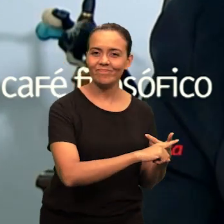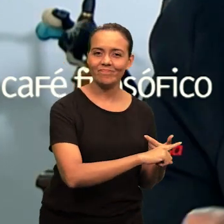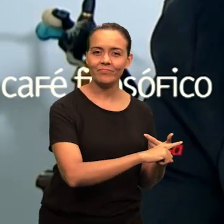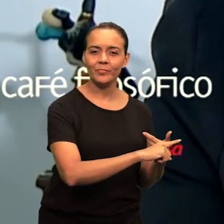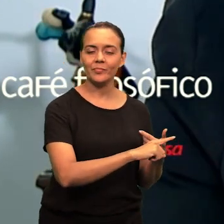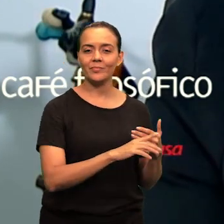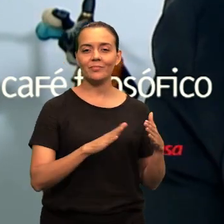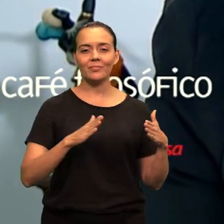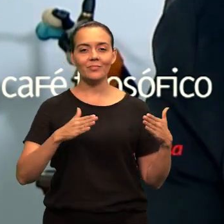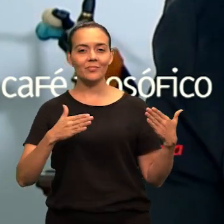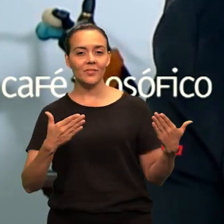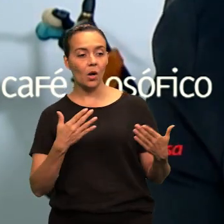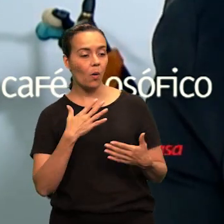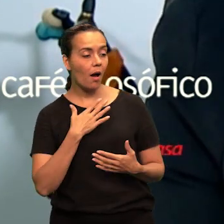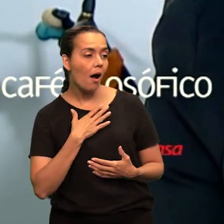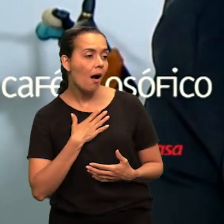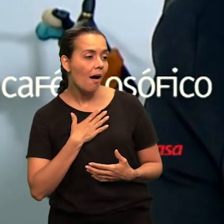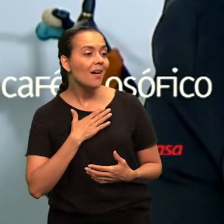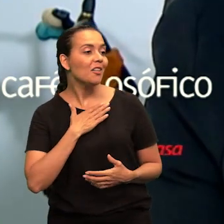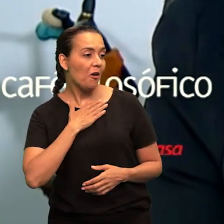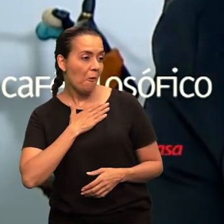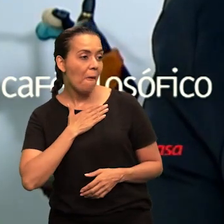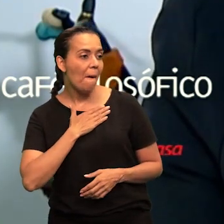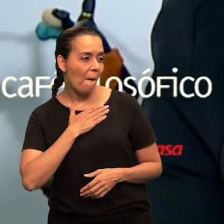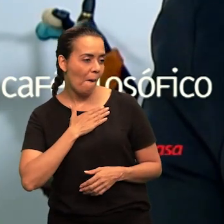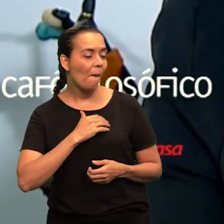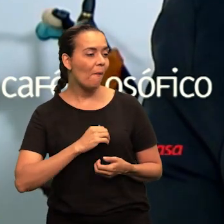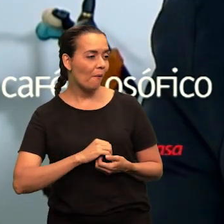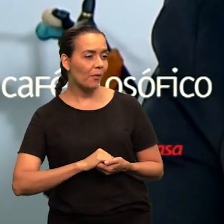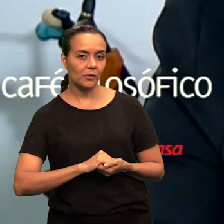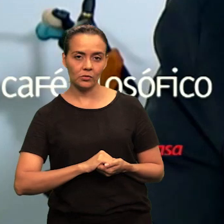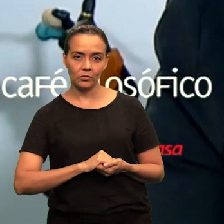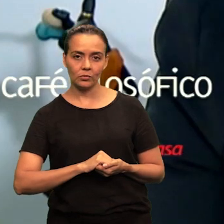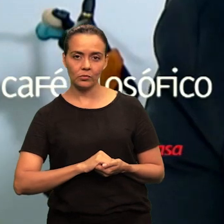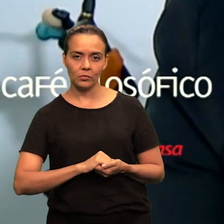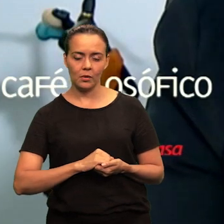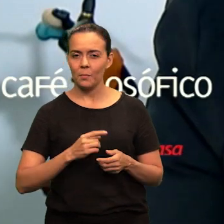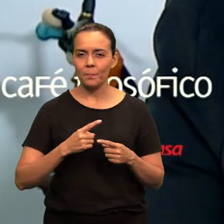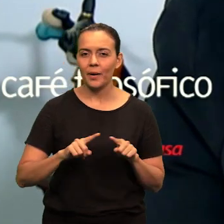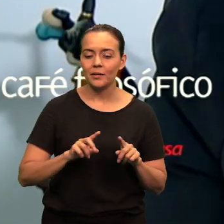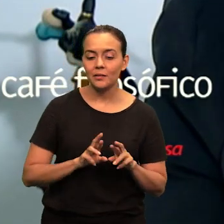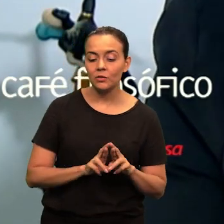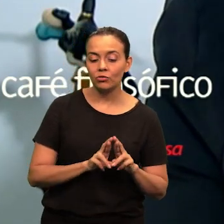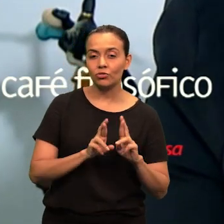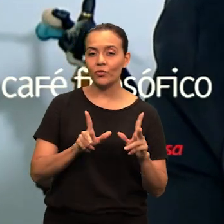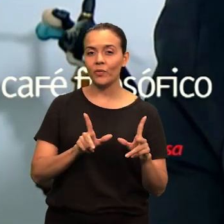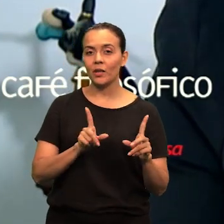é cair naquilo que a Grada Kilomba vai dizer da inversão lógica.